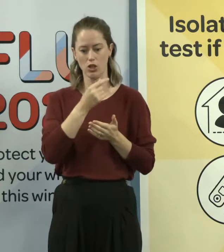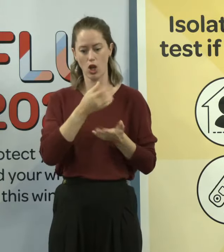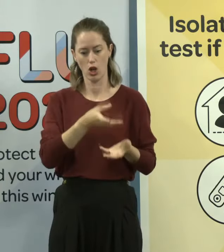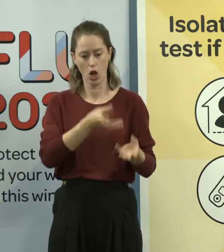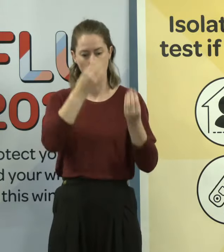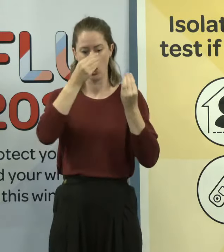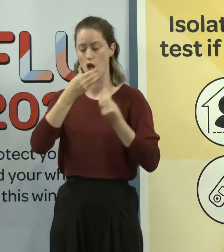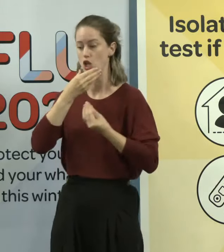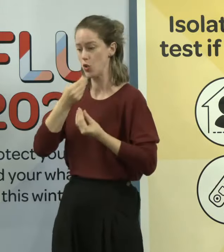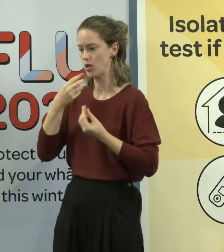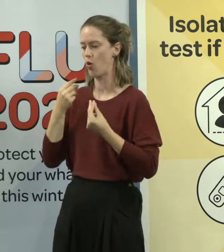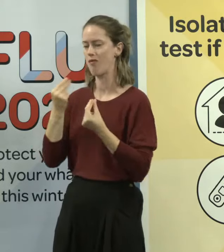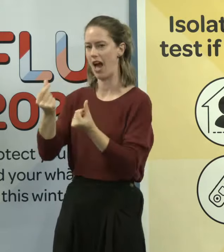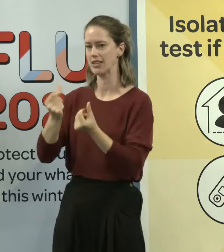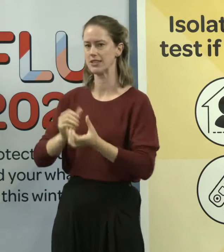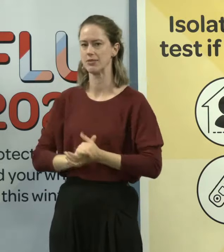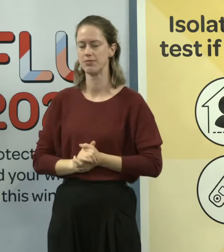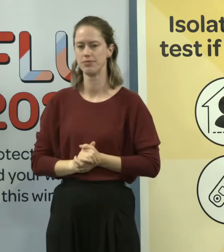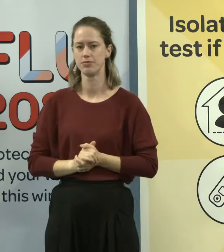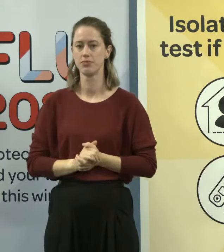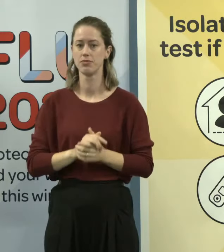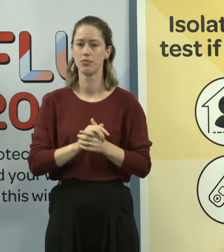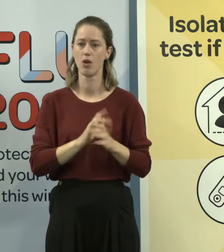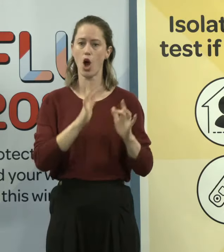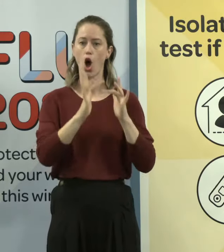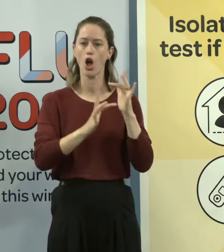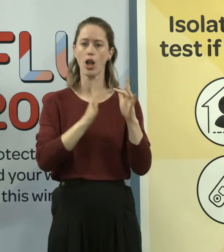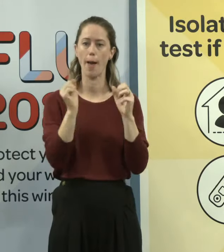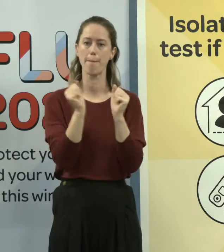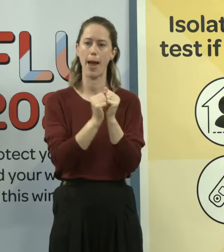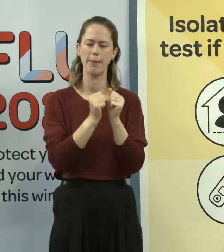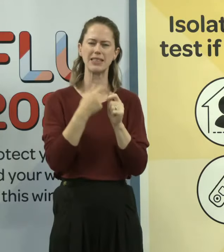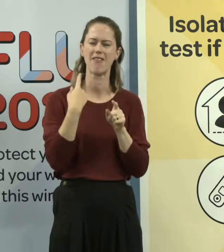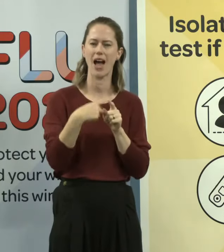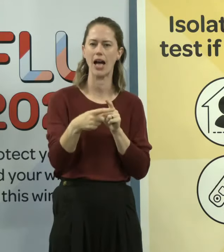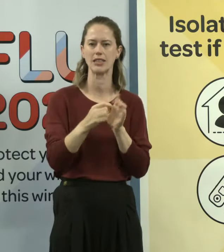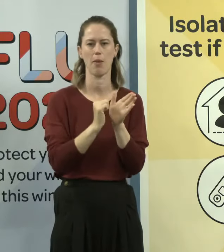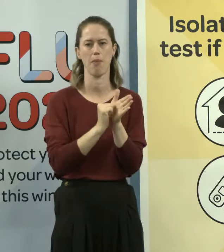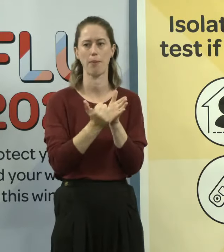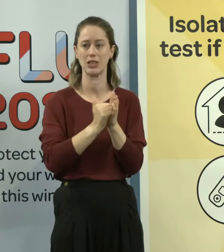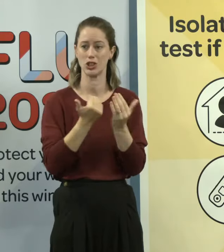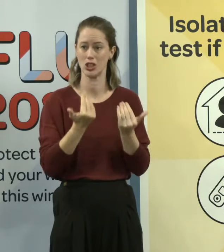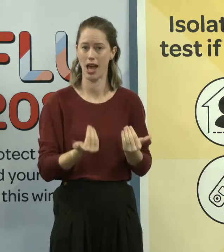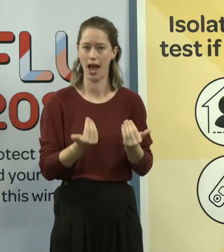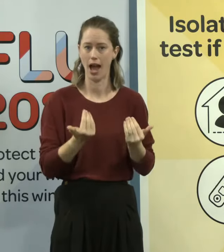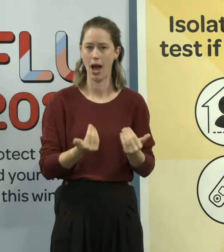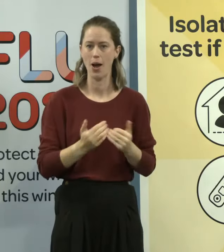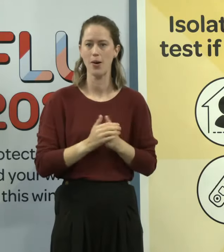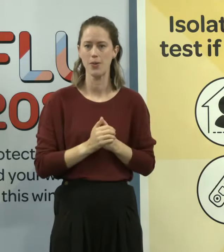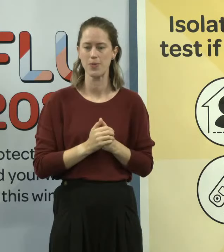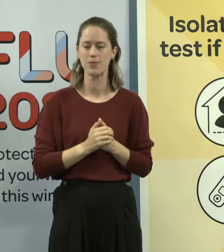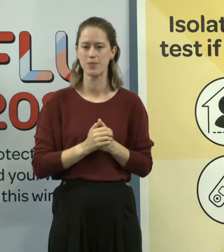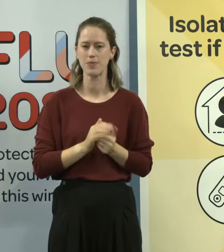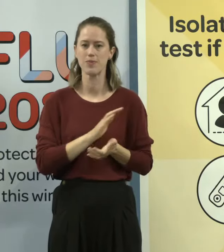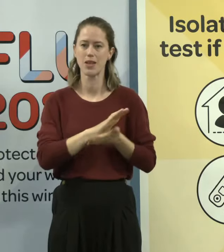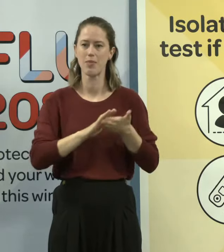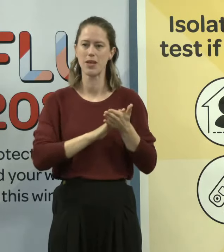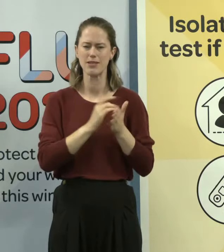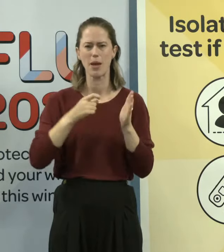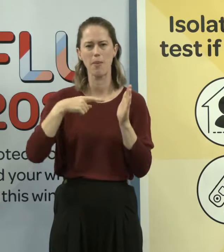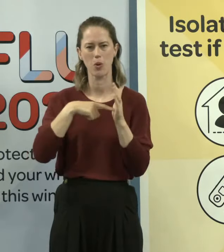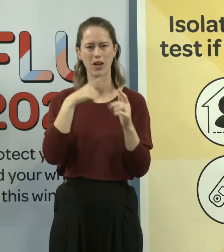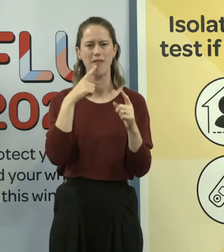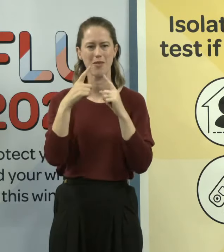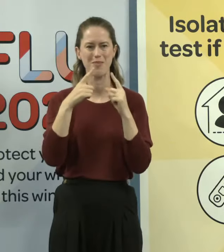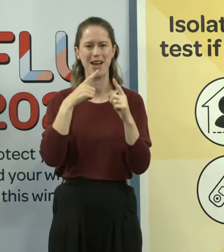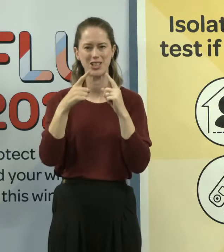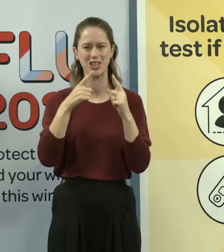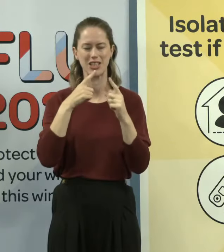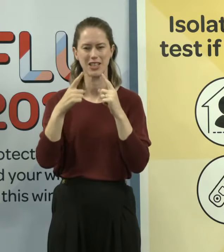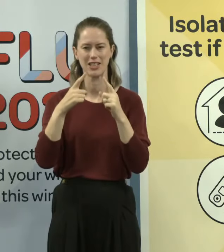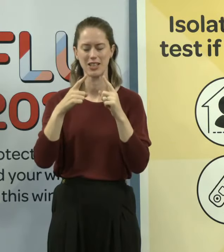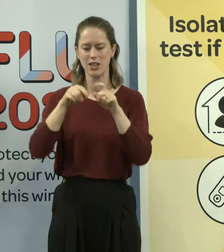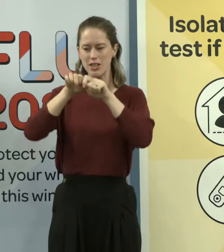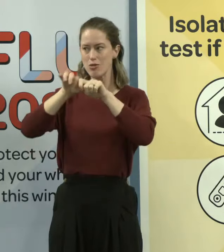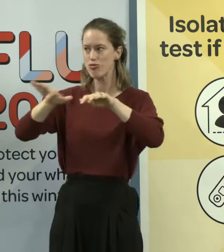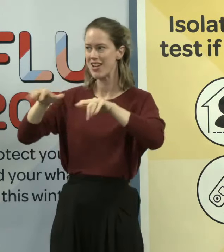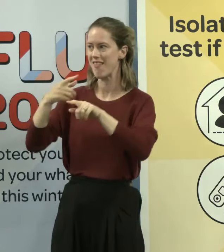awhina me tere te mahi, kia rite